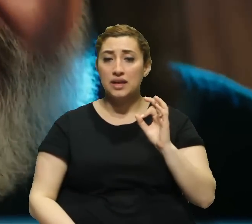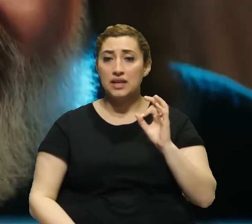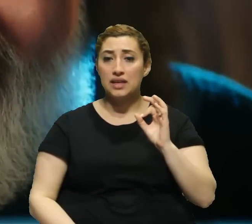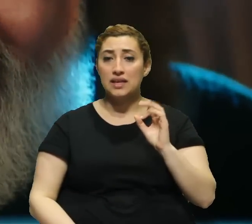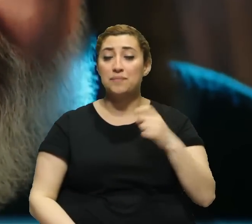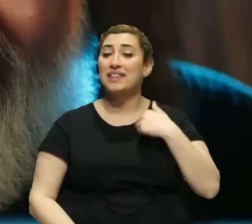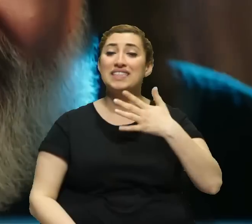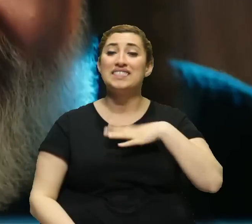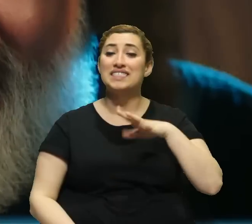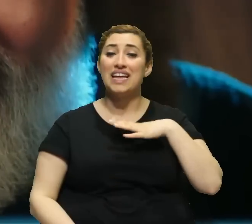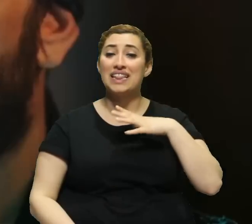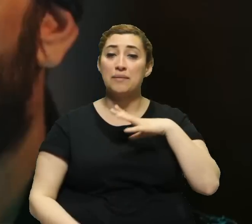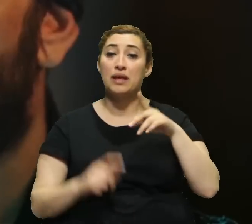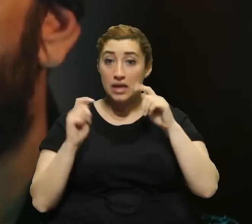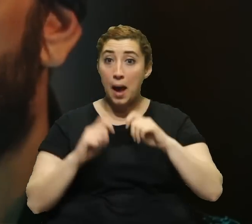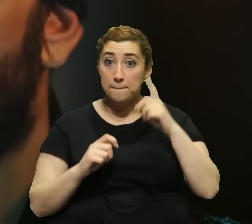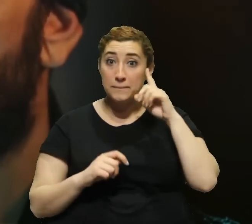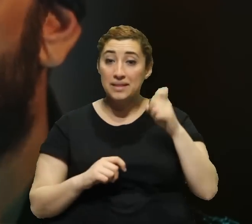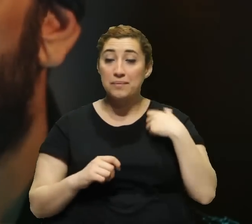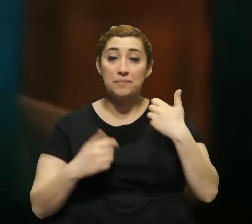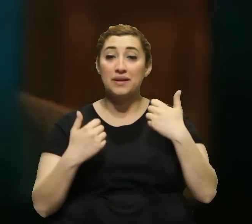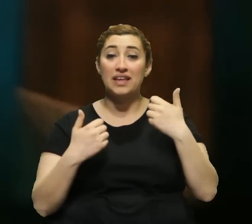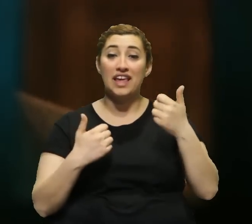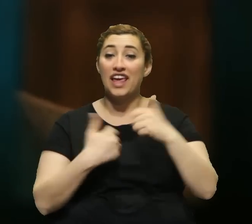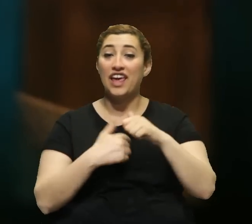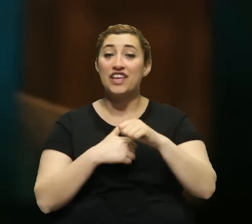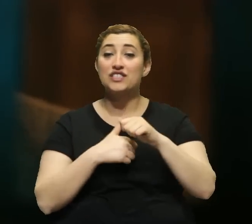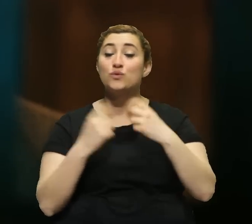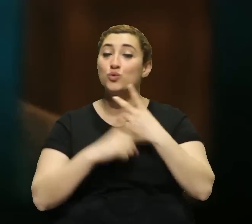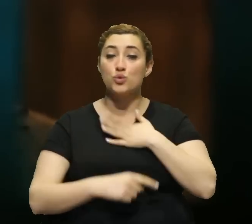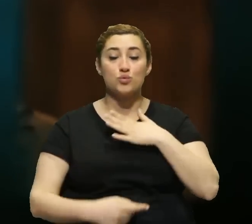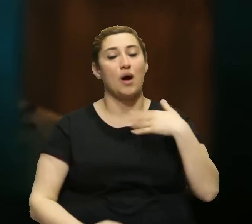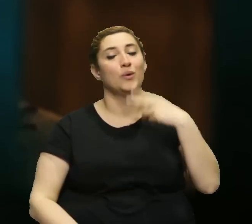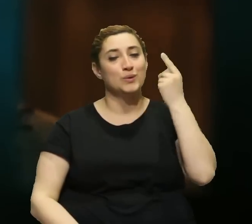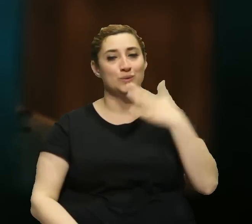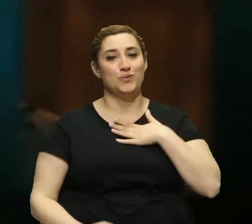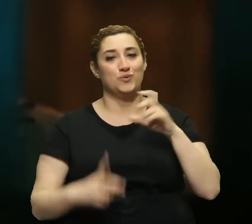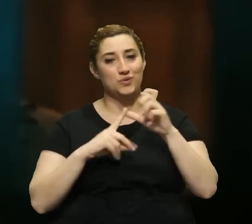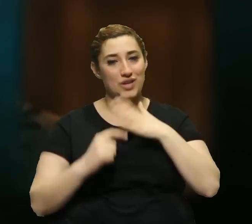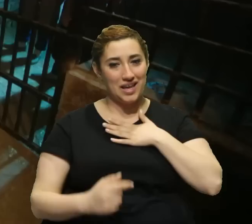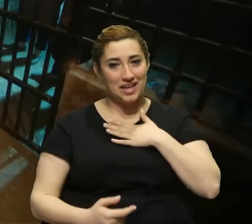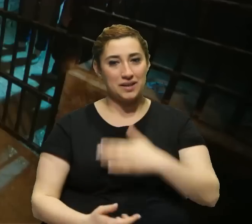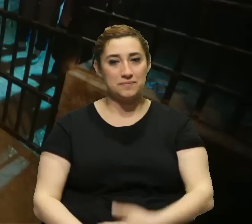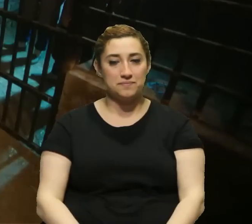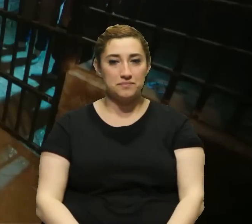İstediğimizi yapıverdi mi Hanım Anangiller Yunus'um? Unutmuşum Şeyh’im.